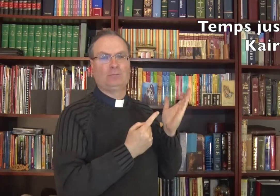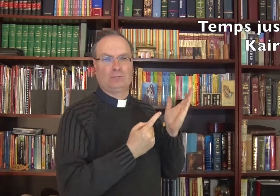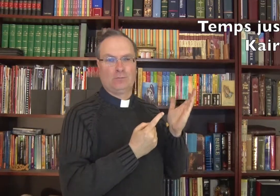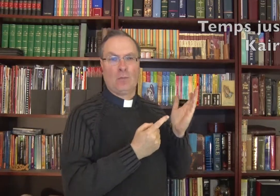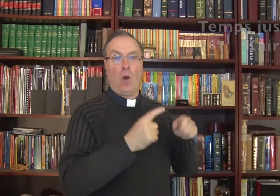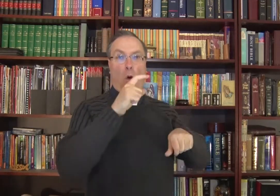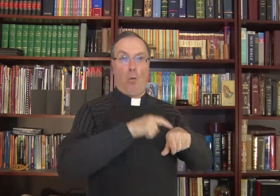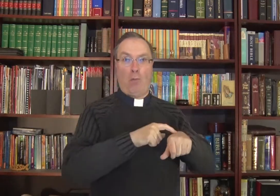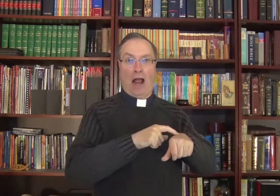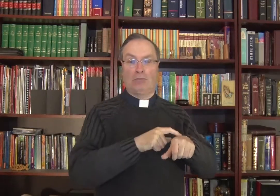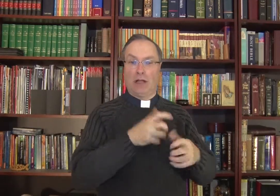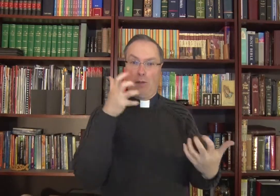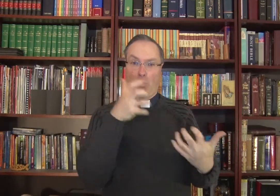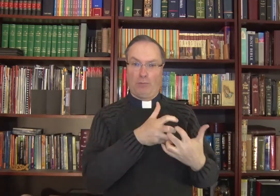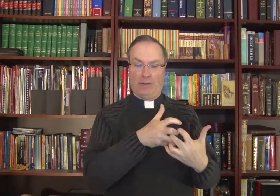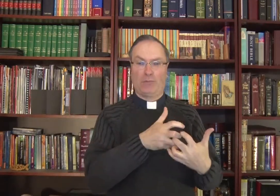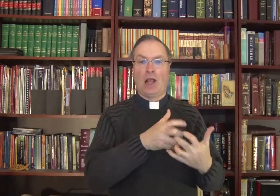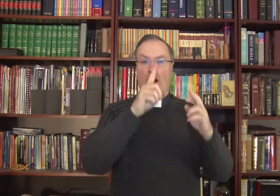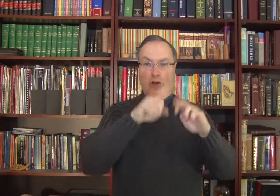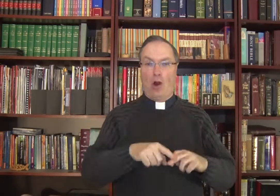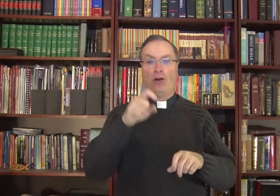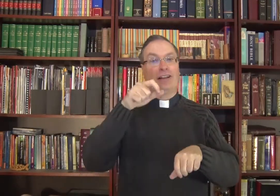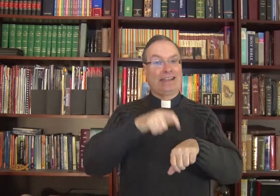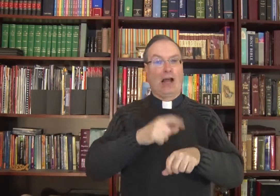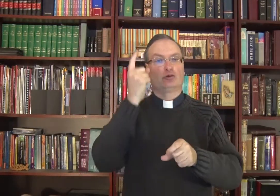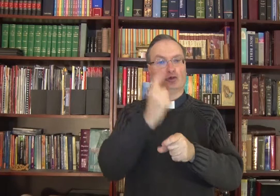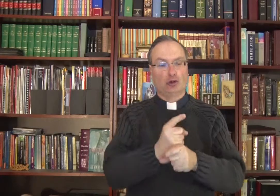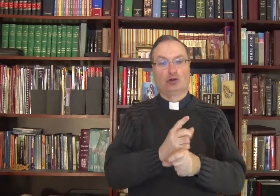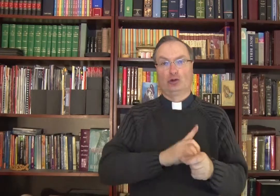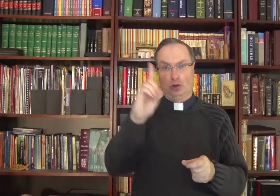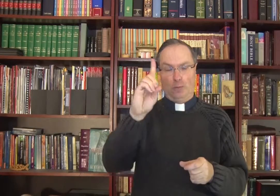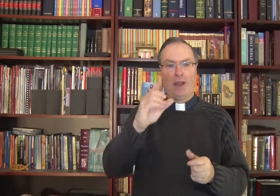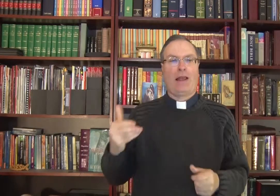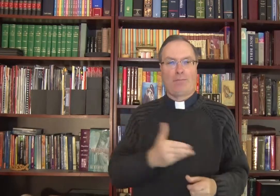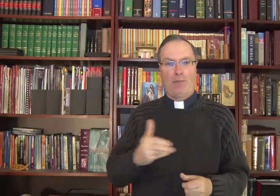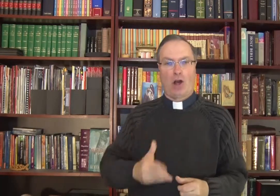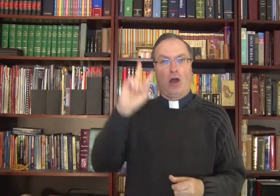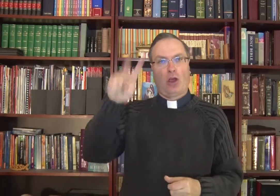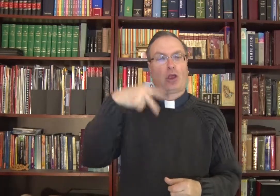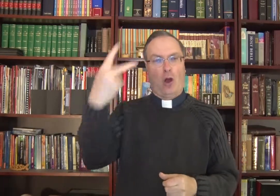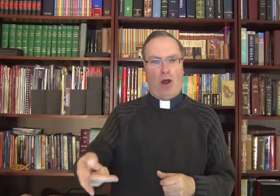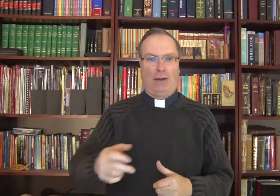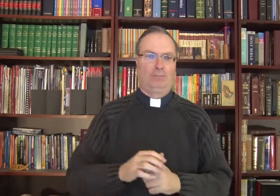Au moment approprié, selon le temps juste de Dieu, Babylone tombera.